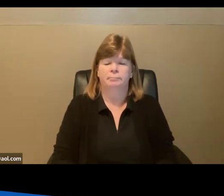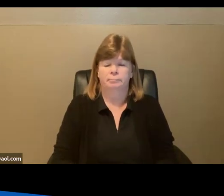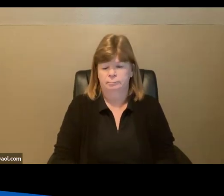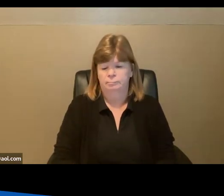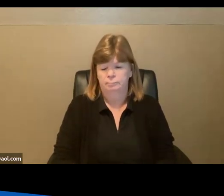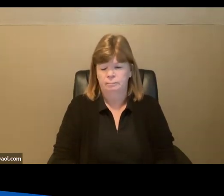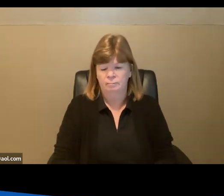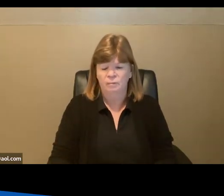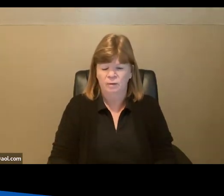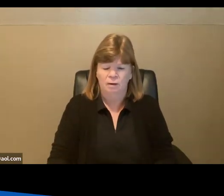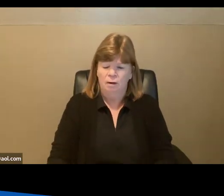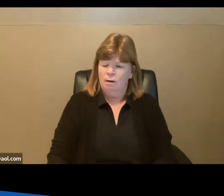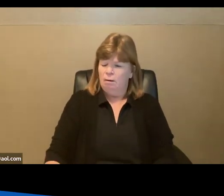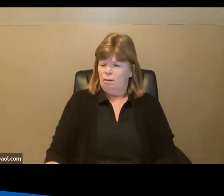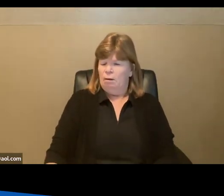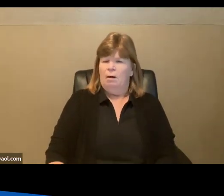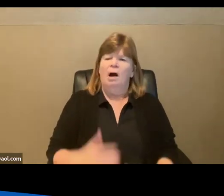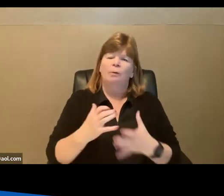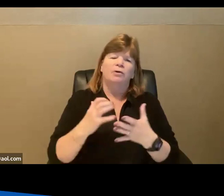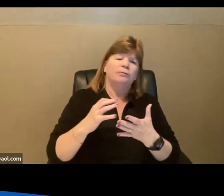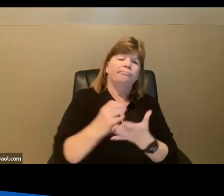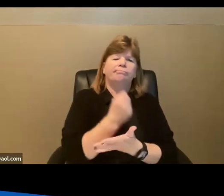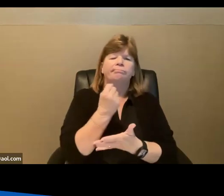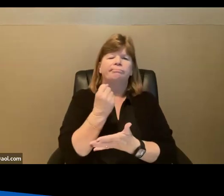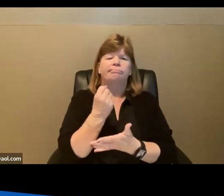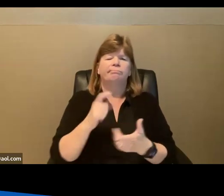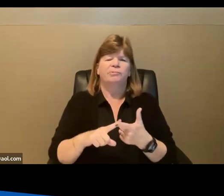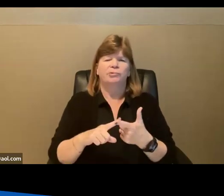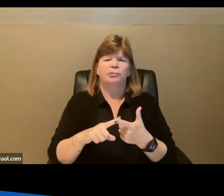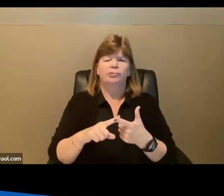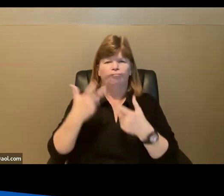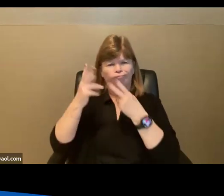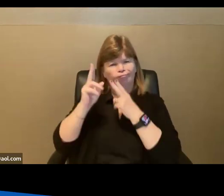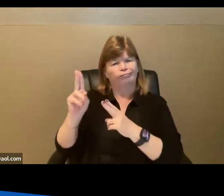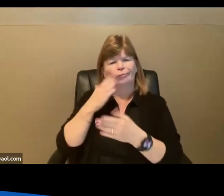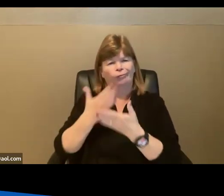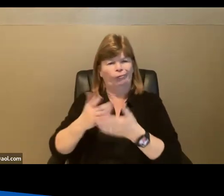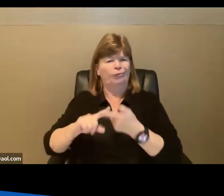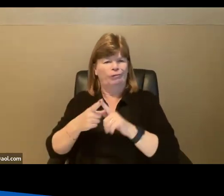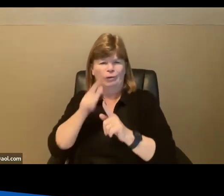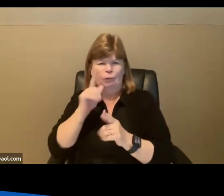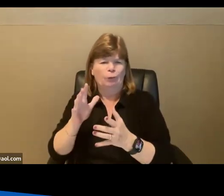quería tomarme un momento para rendir homenaje a un muy buen amigo mío que perdimos este año. Pero era un